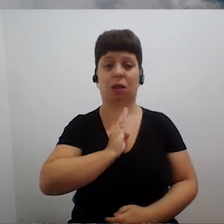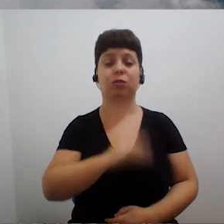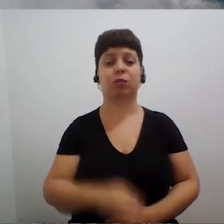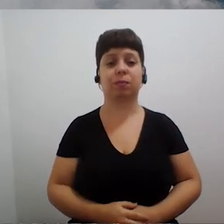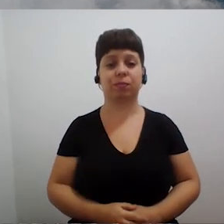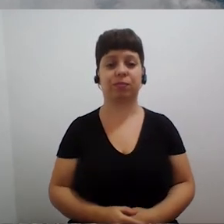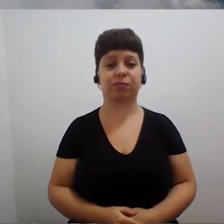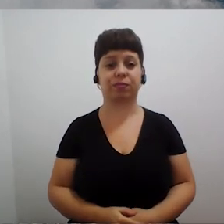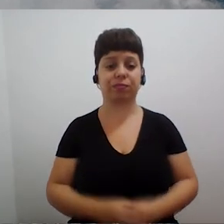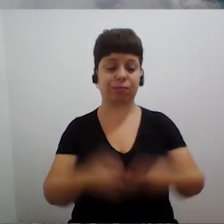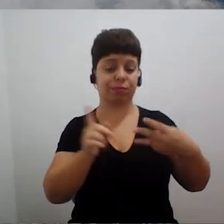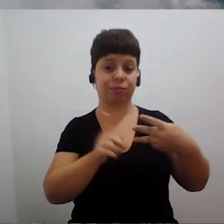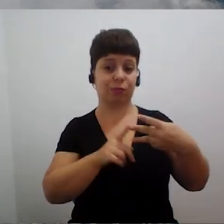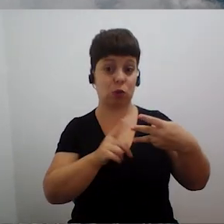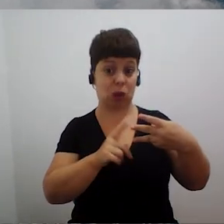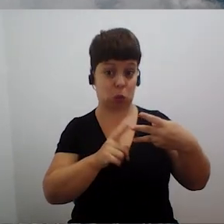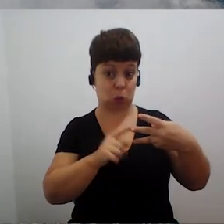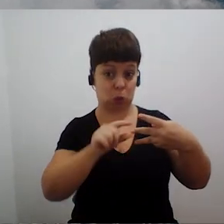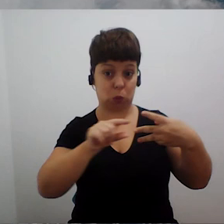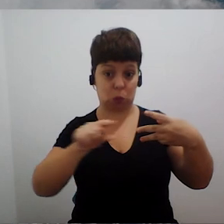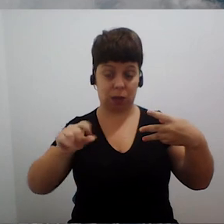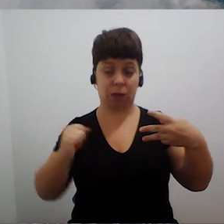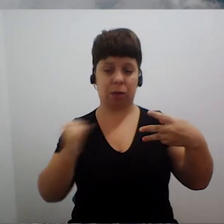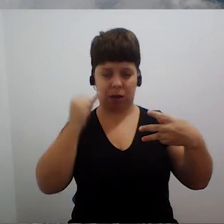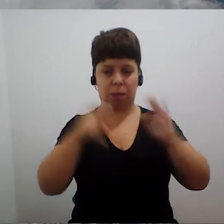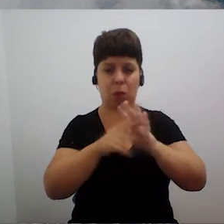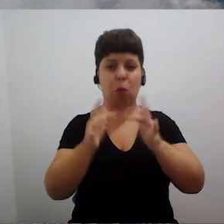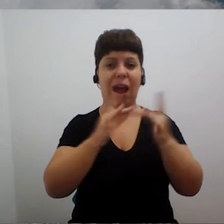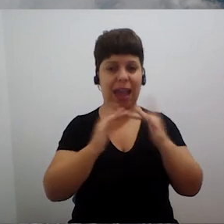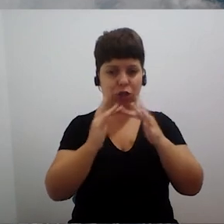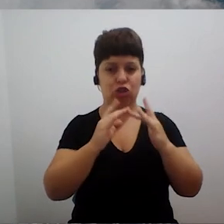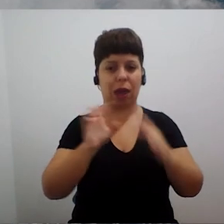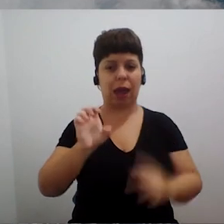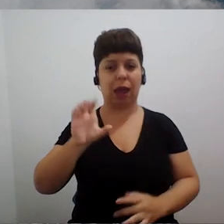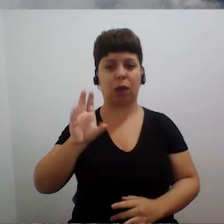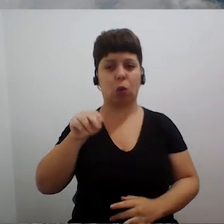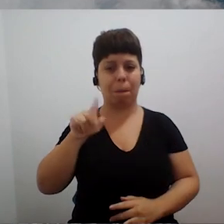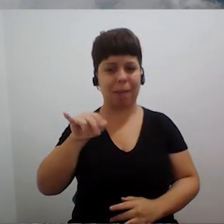O segundo princípio importante da rede ecumênica da água, é afirmá-la